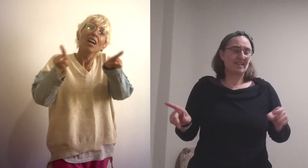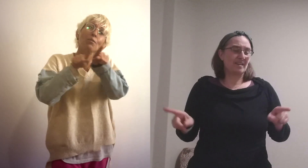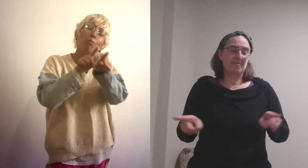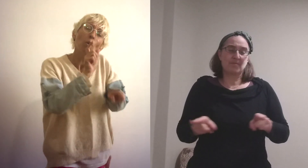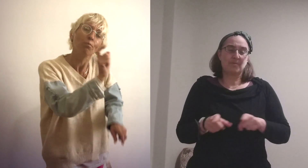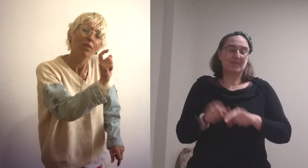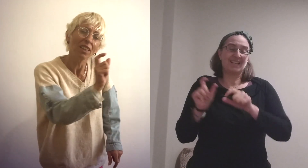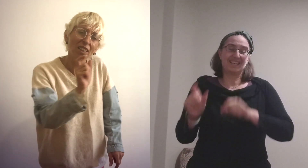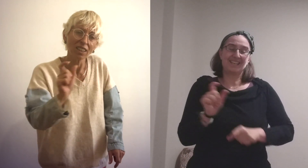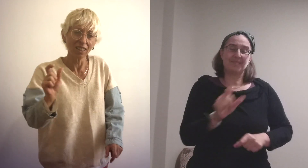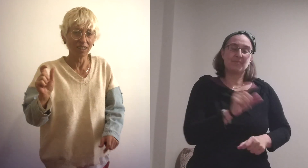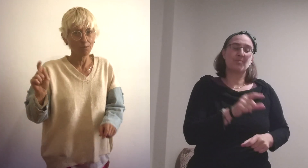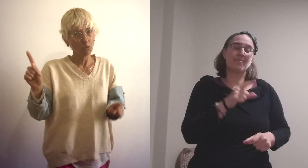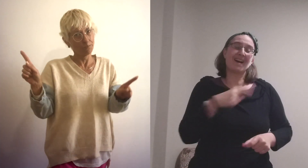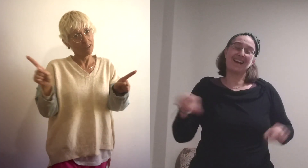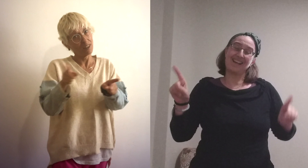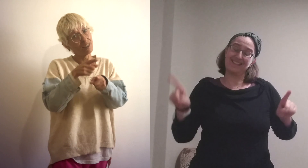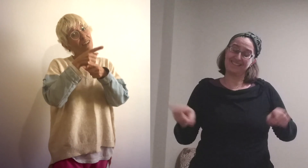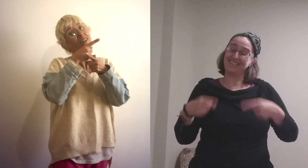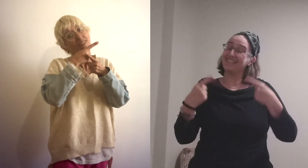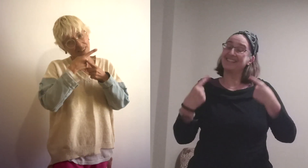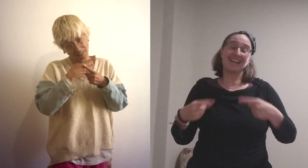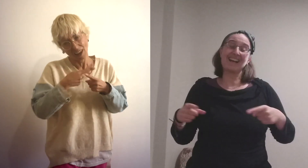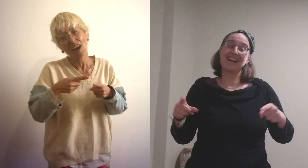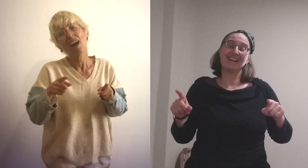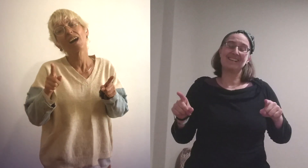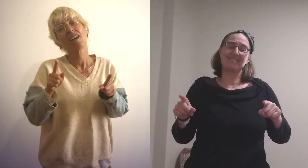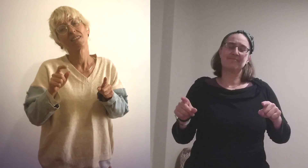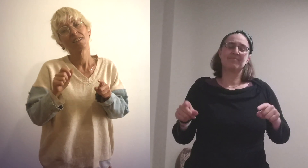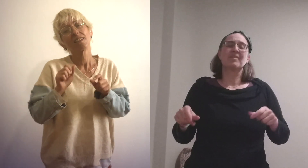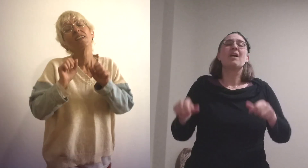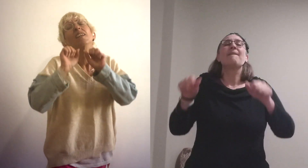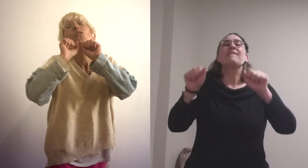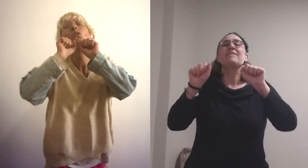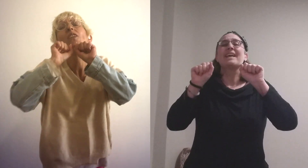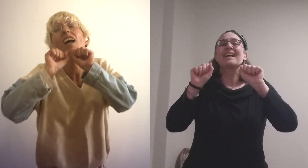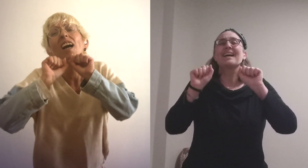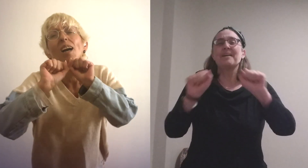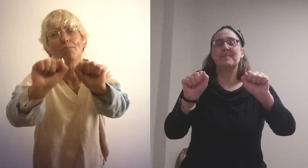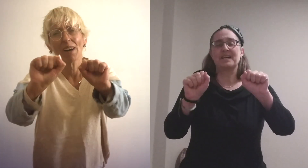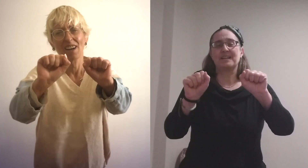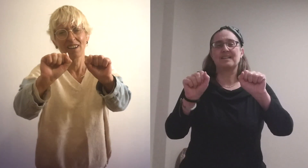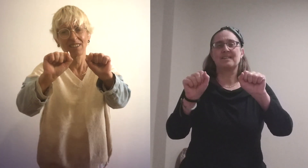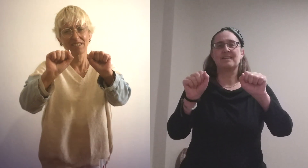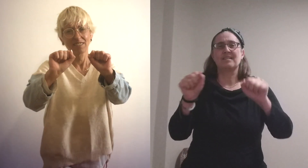כמו מילים ומנגינה ונחמה